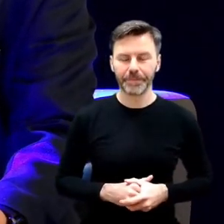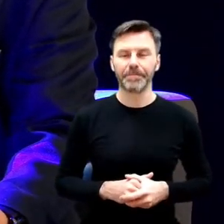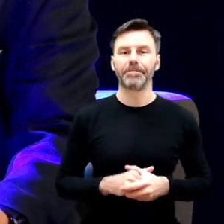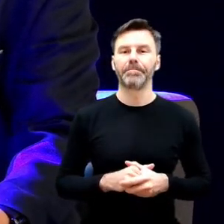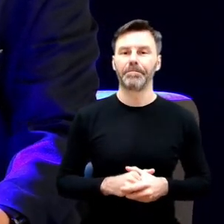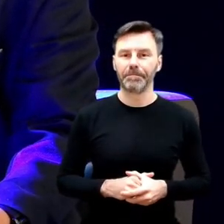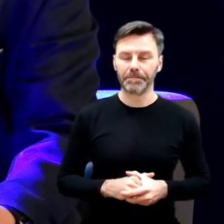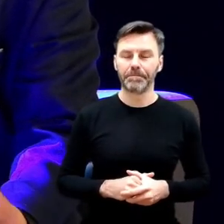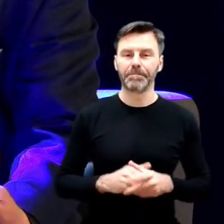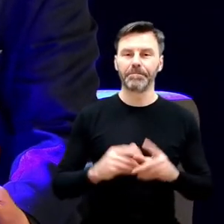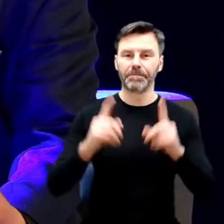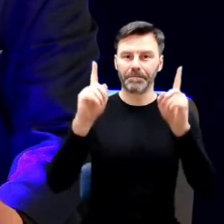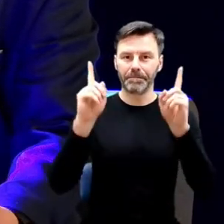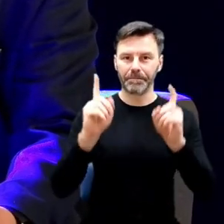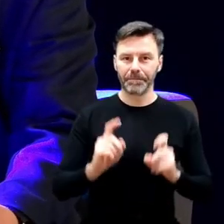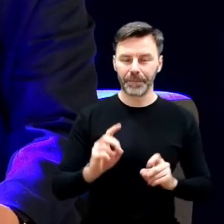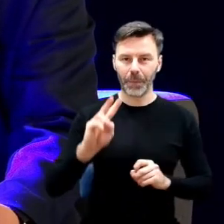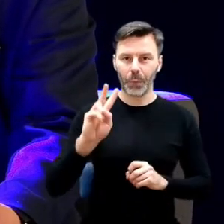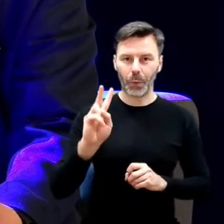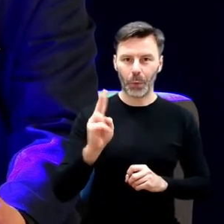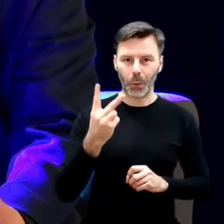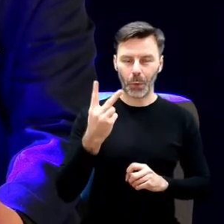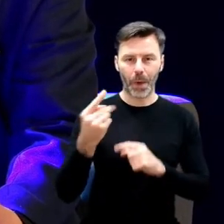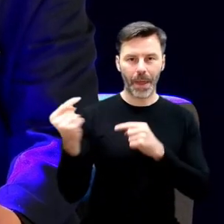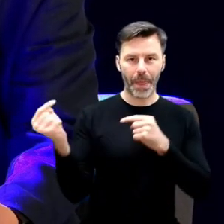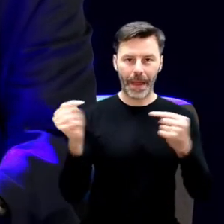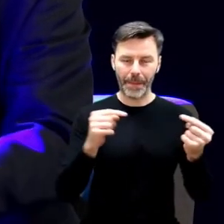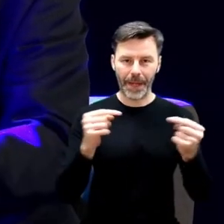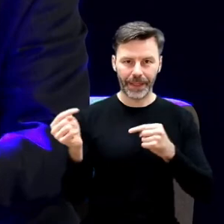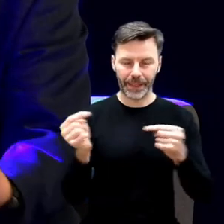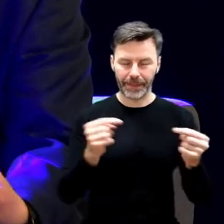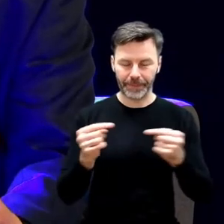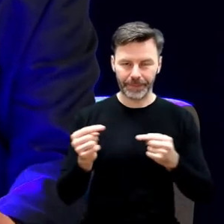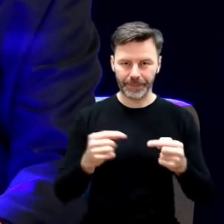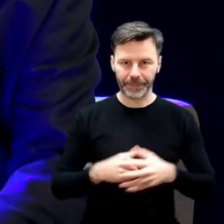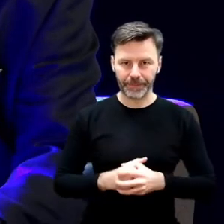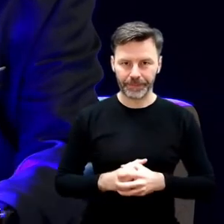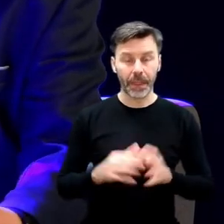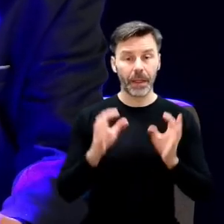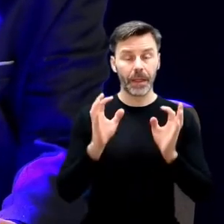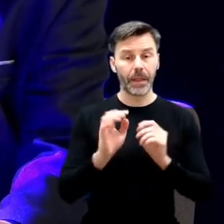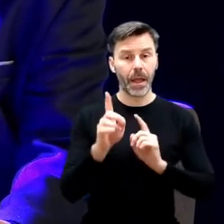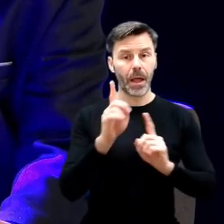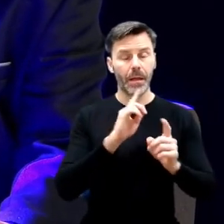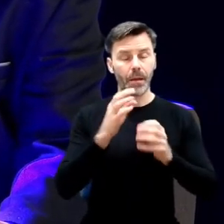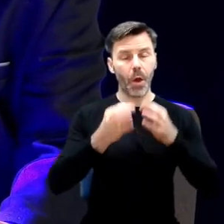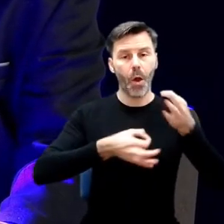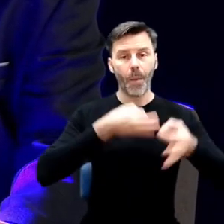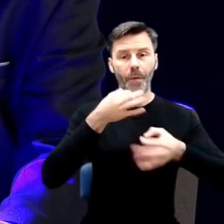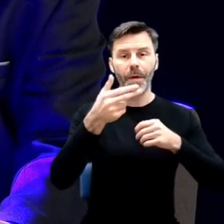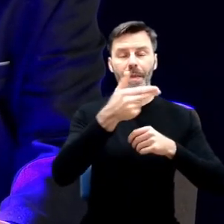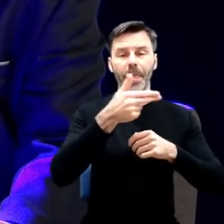Będziemy dzisiaj mówić o tych teraz doświadczeniach we wdrażaniu polityki mieszkaniowej.